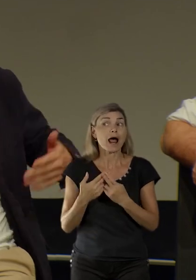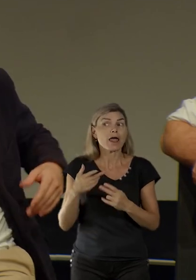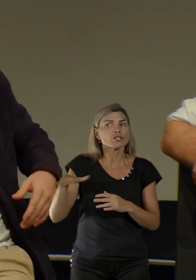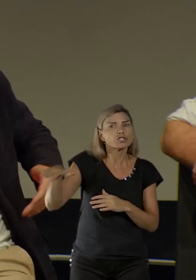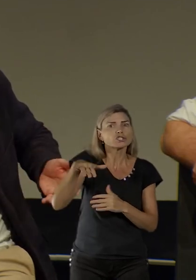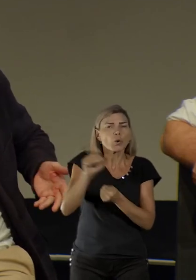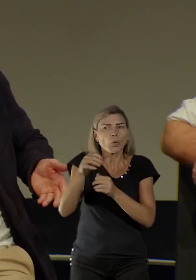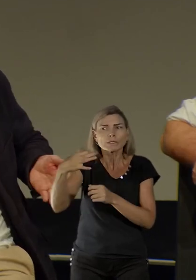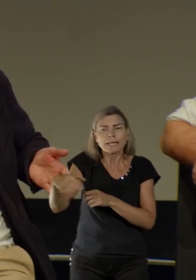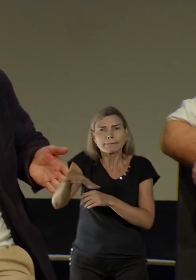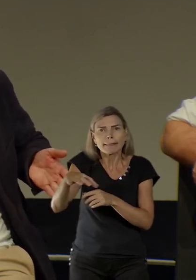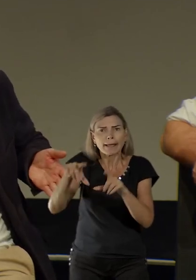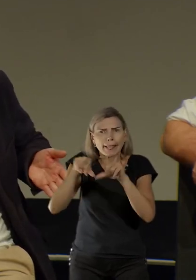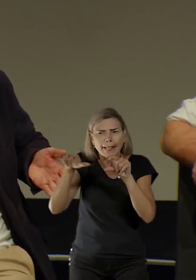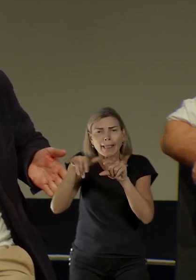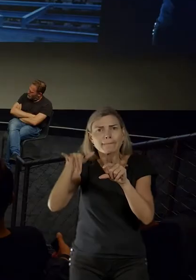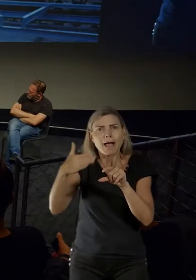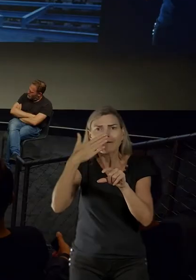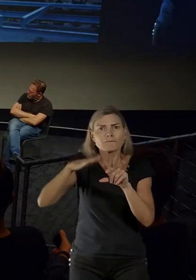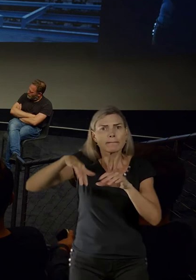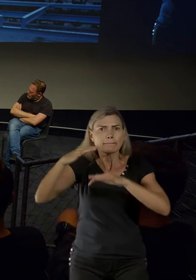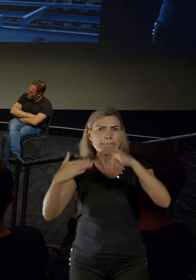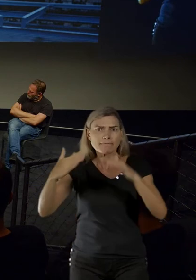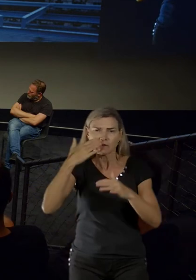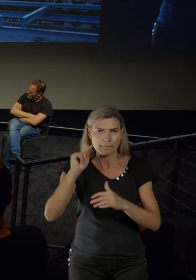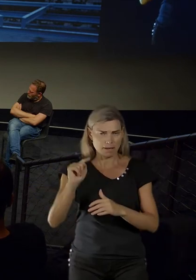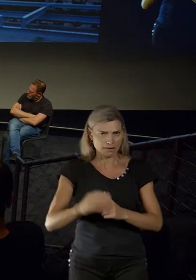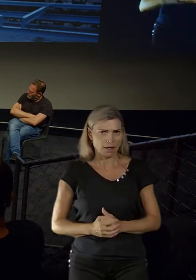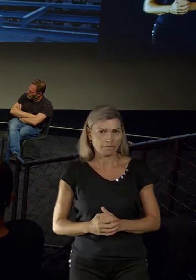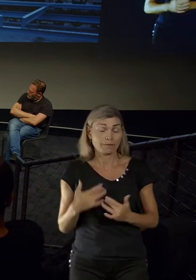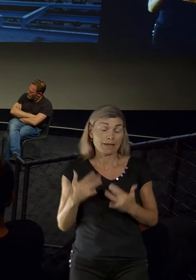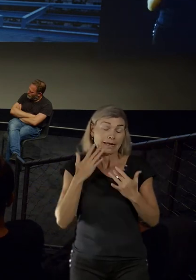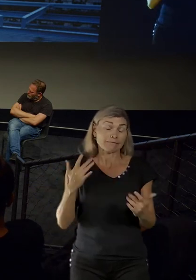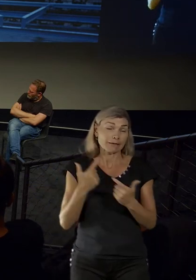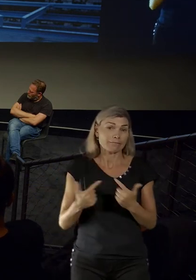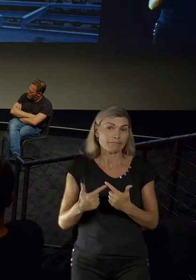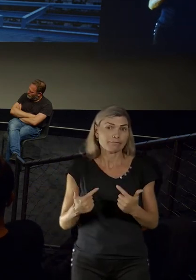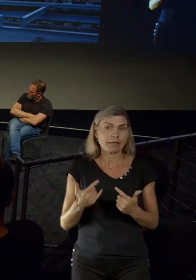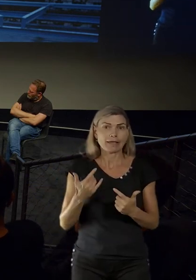Já nevím vlastně, jak to vnímáte. Když se podíváme na nějaké hotové subcentrum,